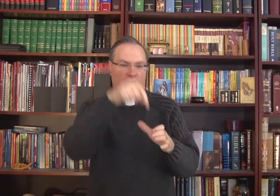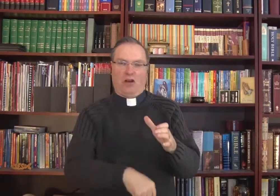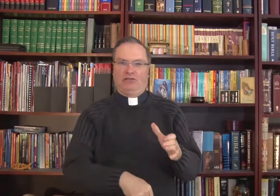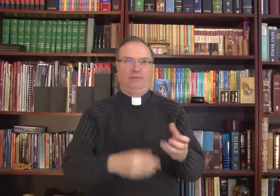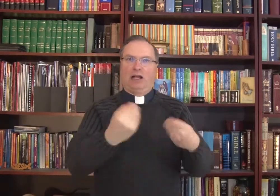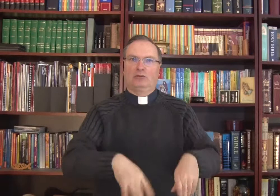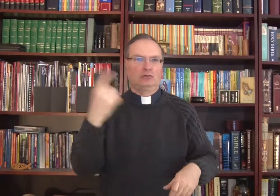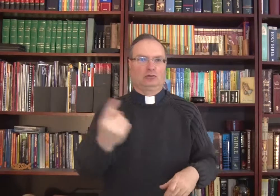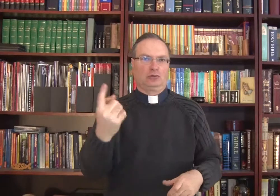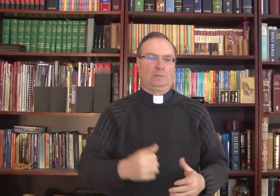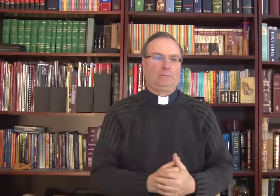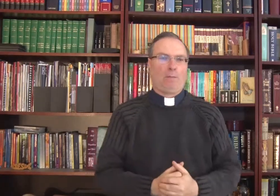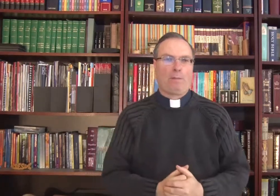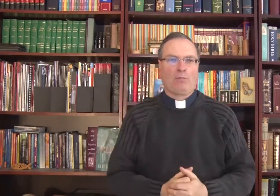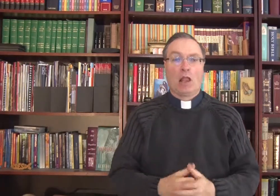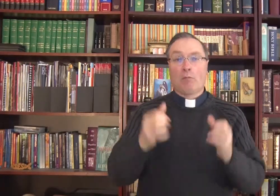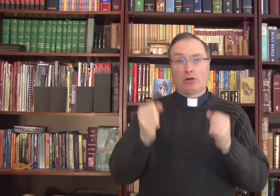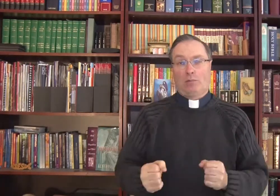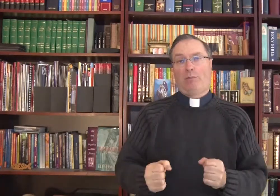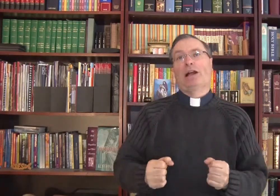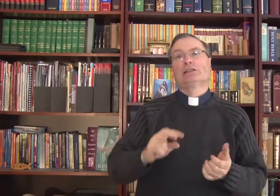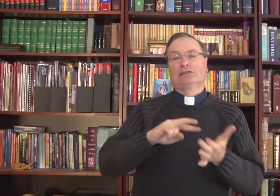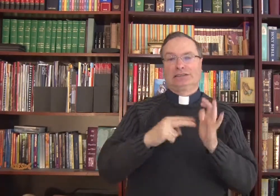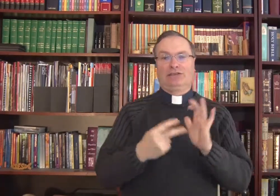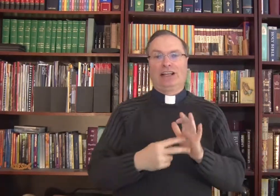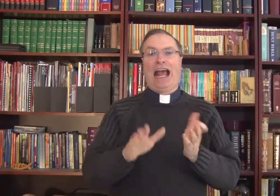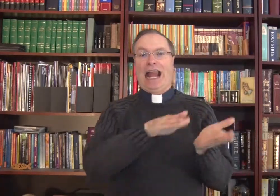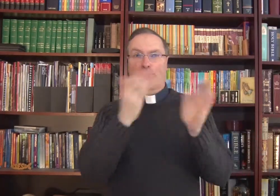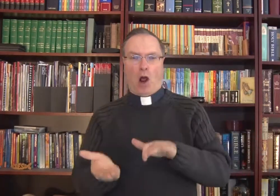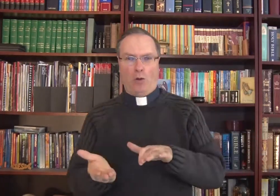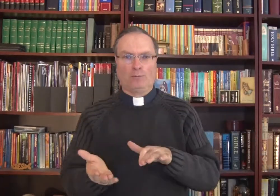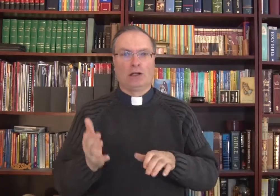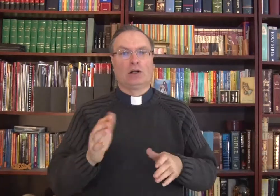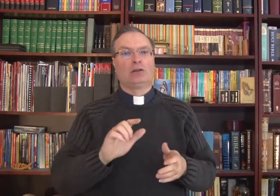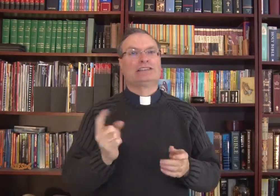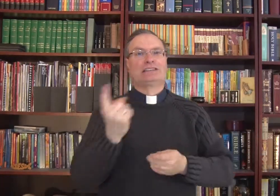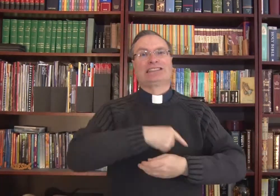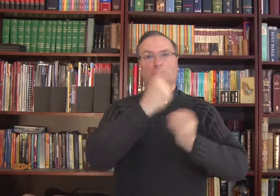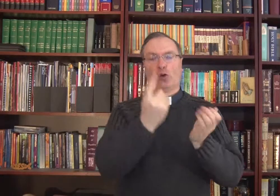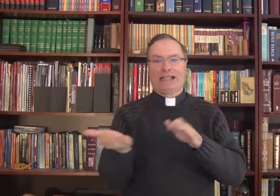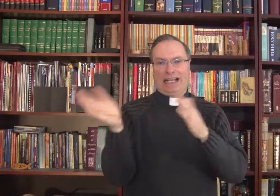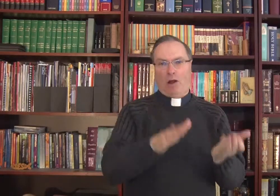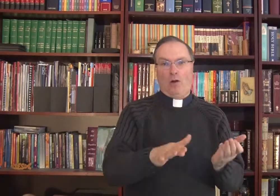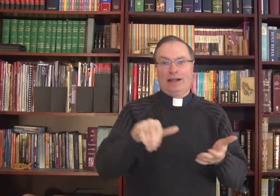comme un gouffre de perdition. Possiblement que cela signifiait la Mort, le séjour des morts,